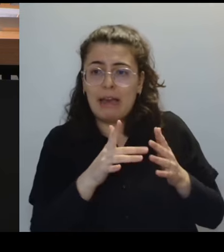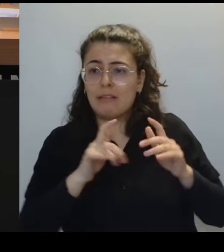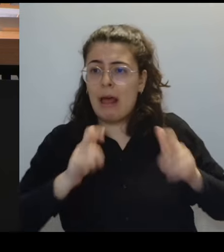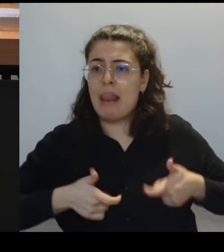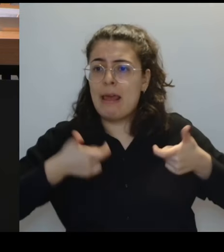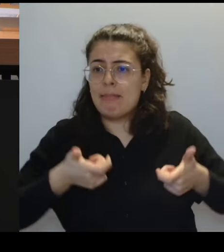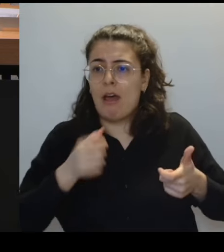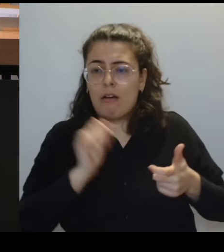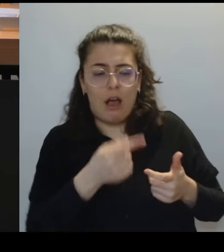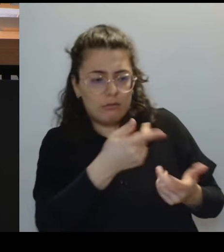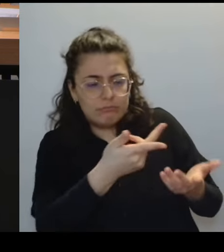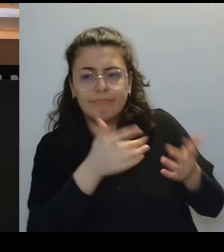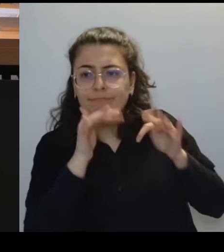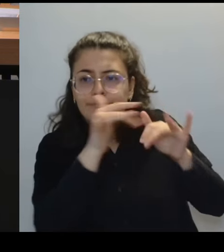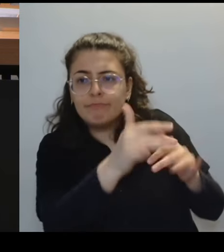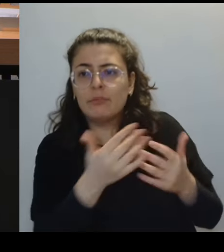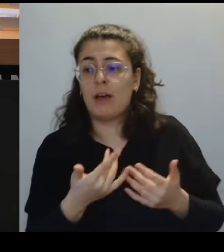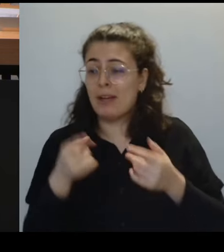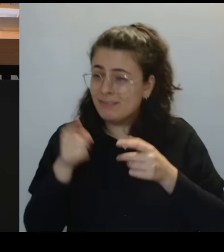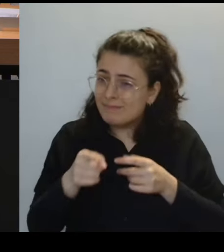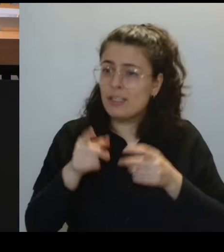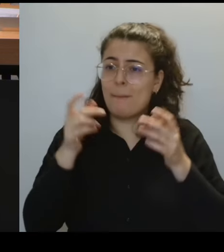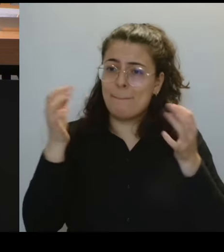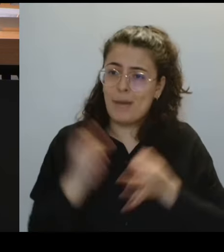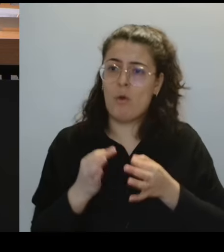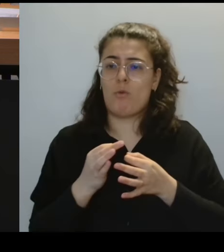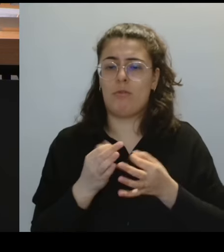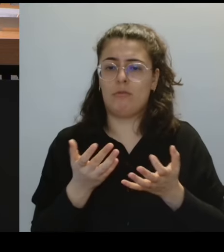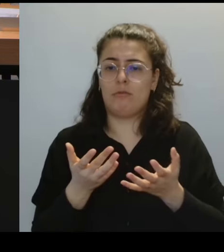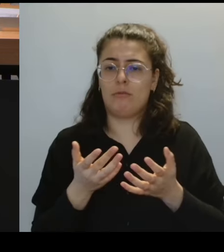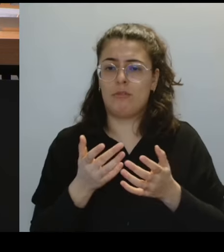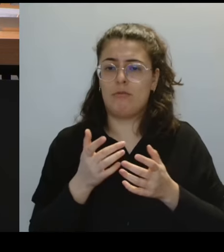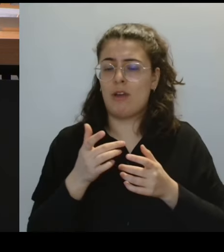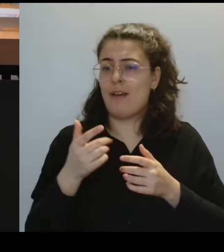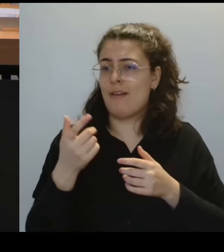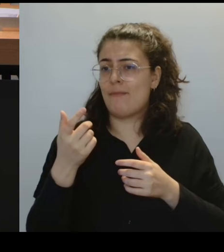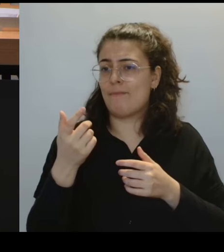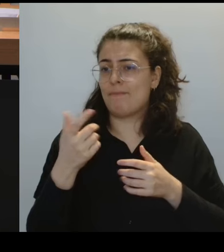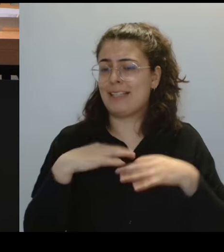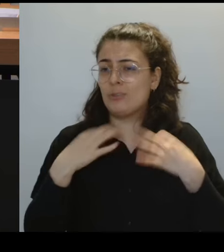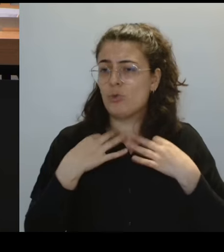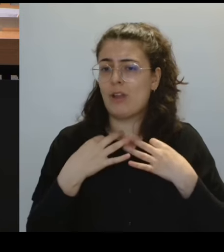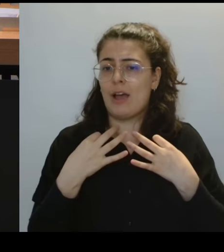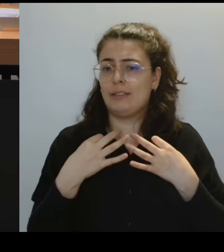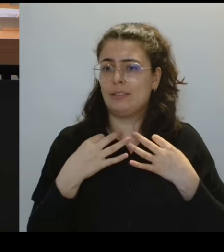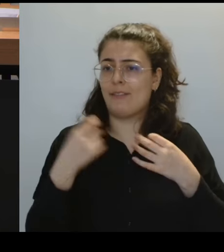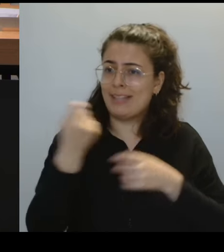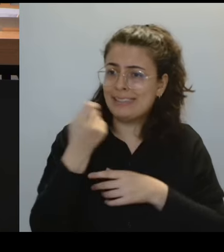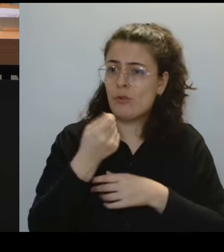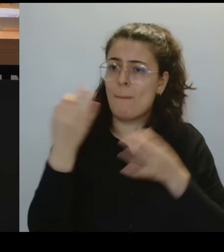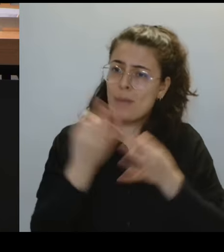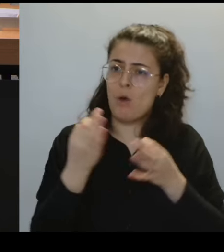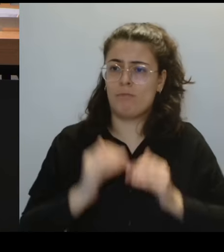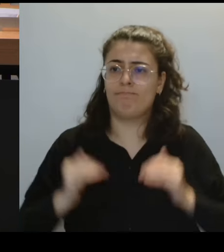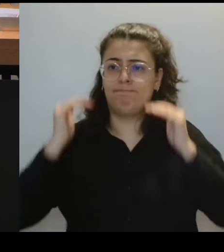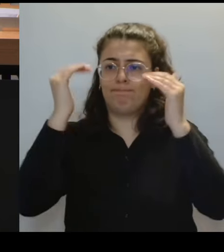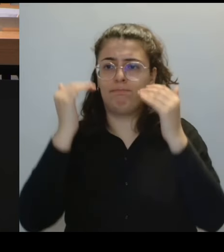brauchen dringend eine besser ausgestattete, finanziell ausgestattete Gesundheitsversicherung. Schaffen Sie die private Versicherung endlich ab und lassen Sie alle in die